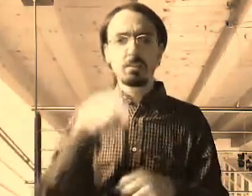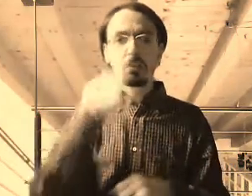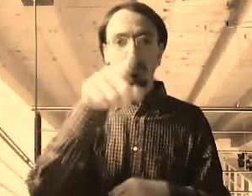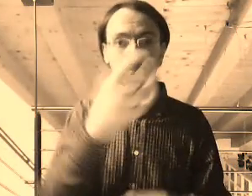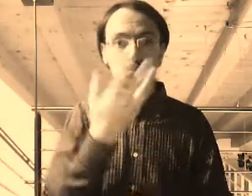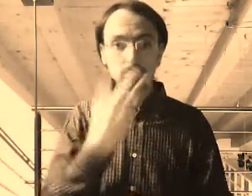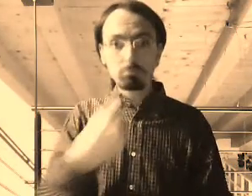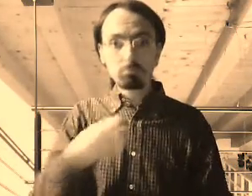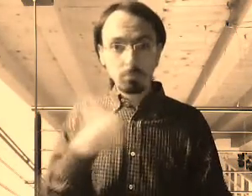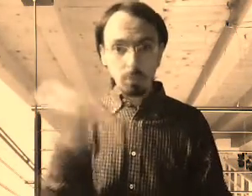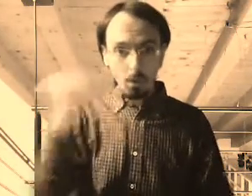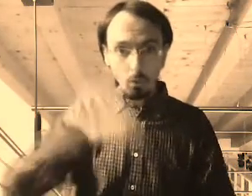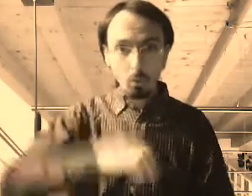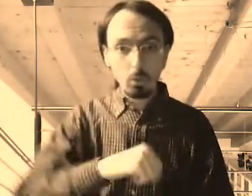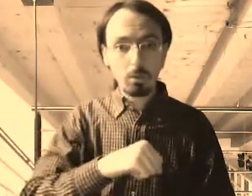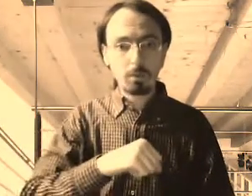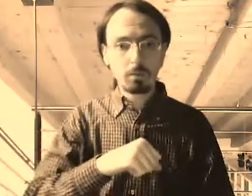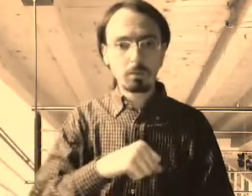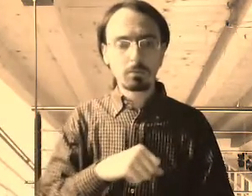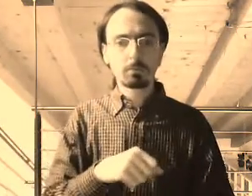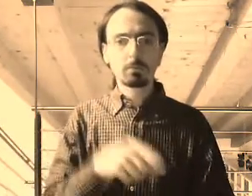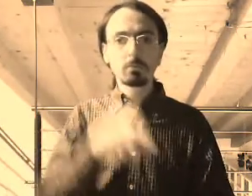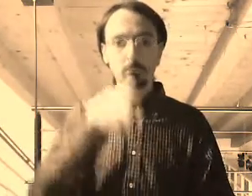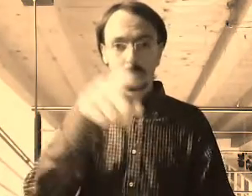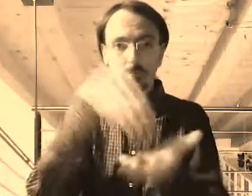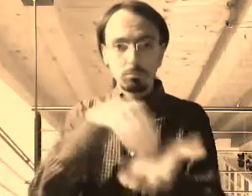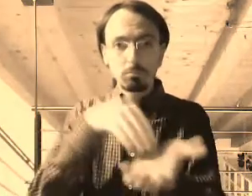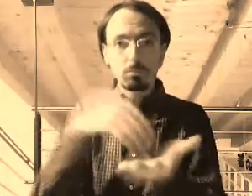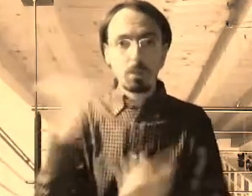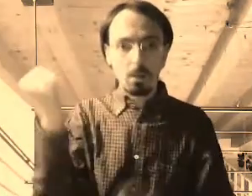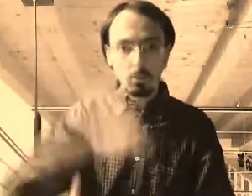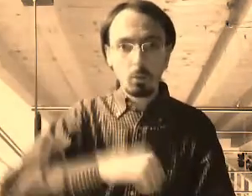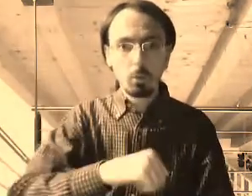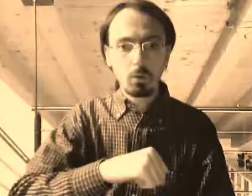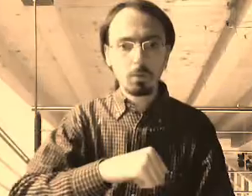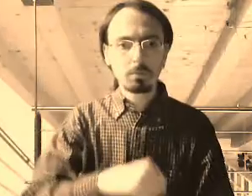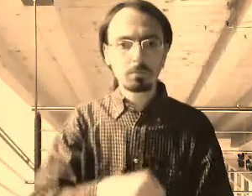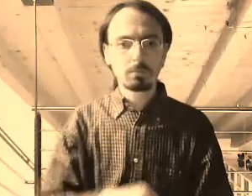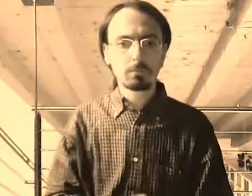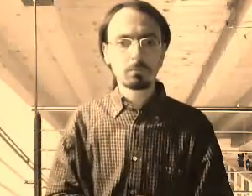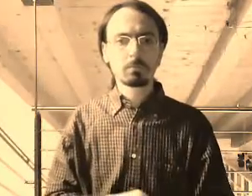Ti interessa ancora di me? Ci sarai ancora?